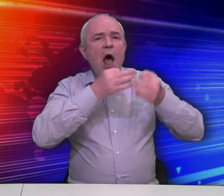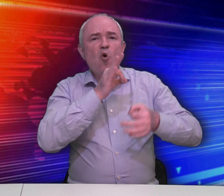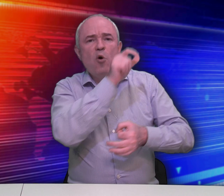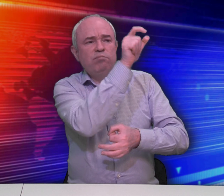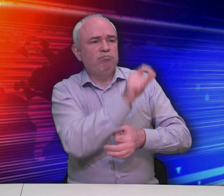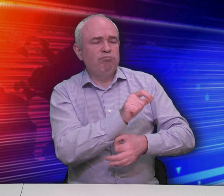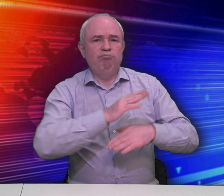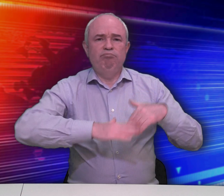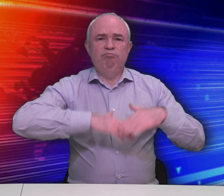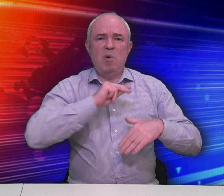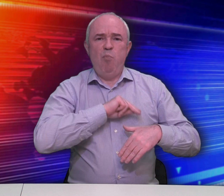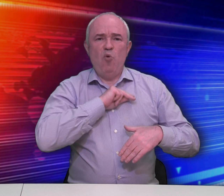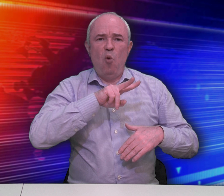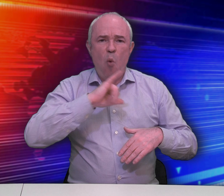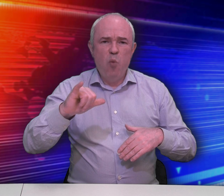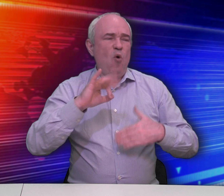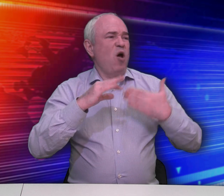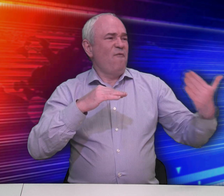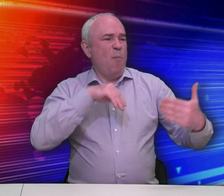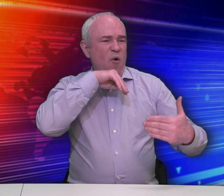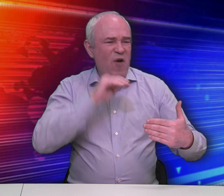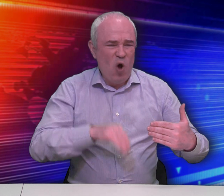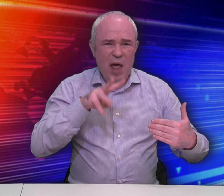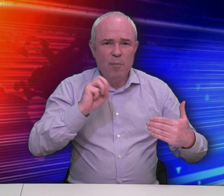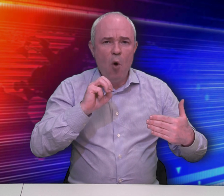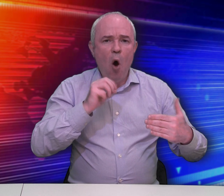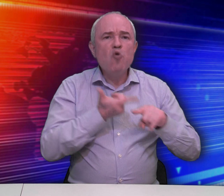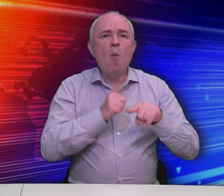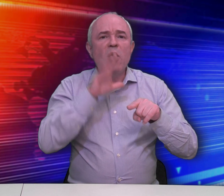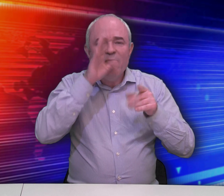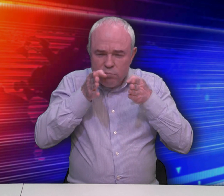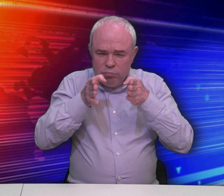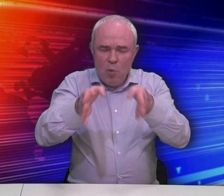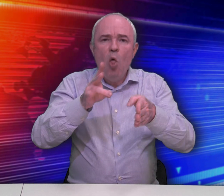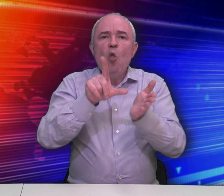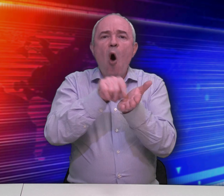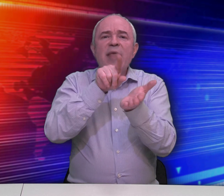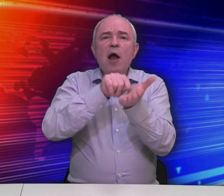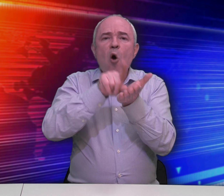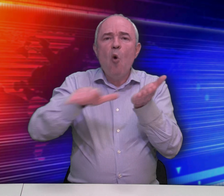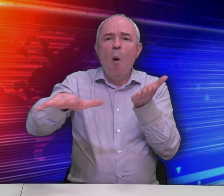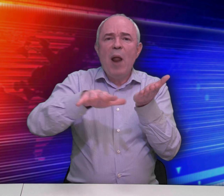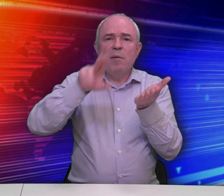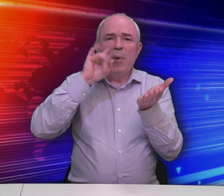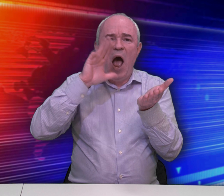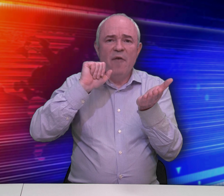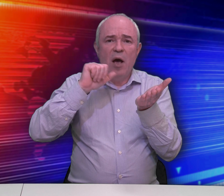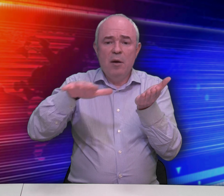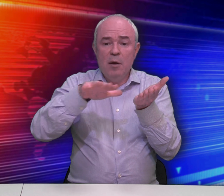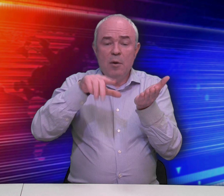о навыках Лоу и его профессионализме в нотариальной области права.